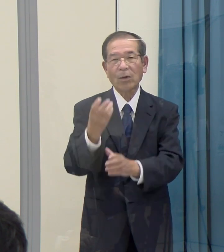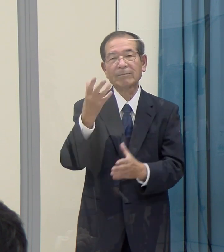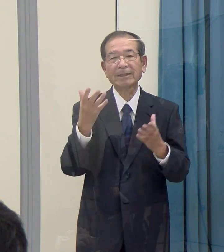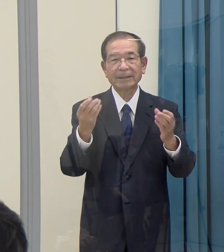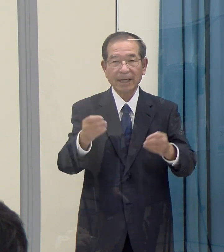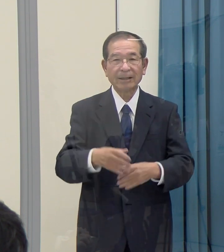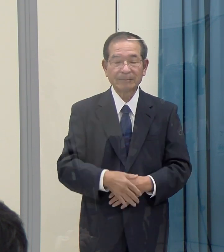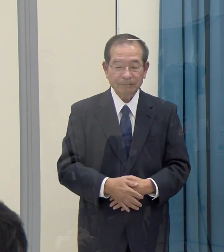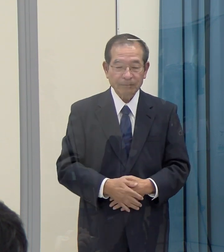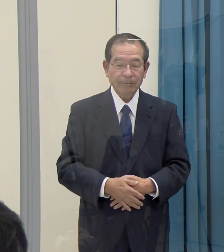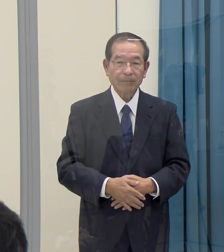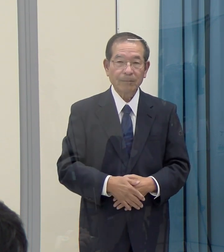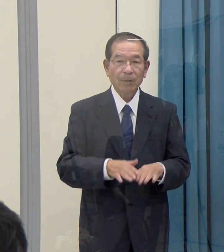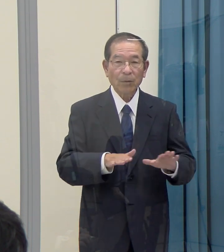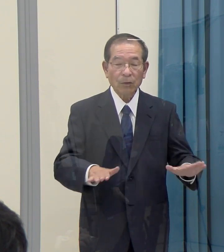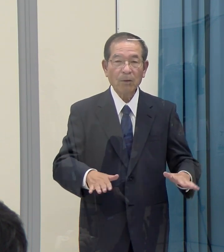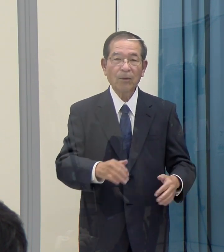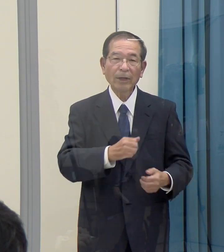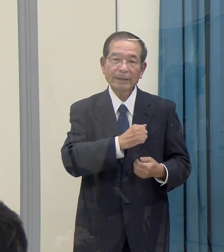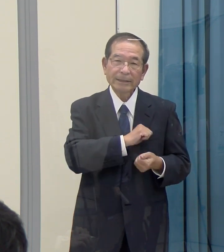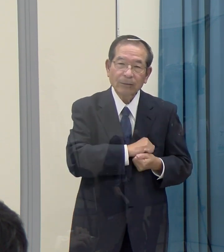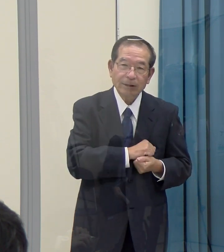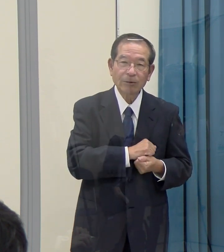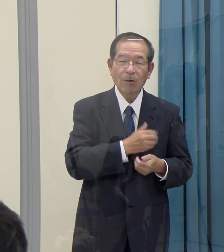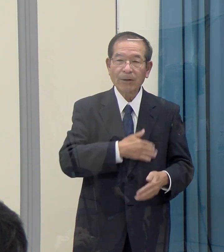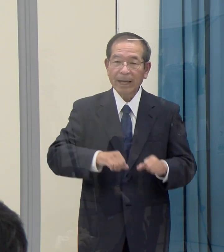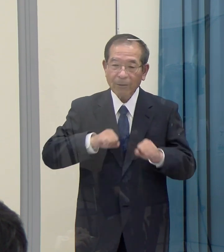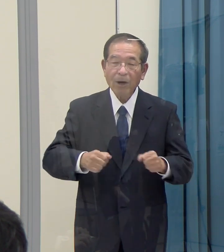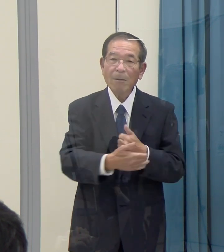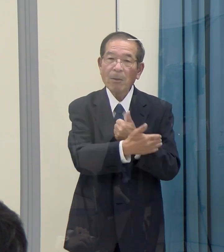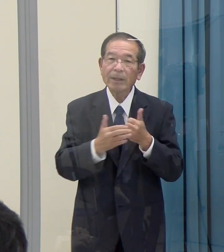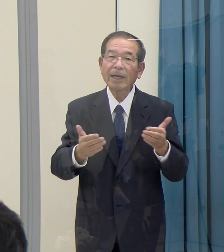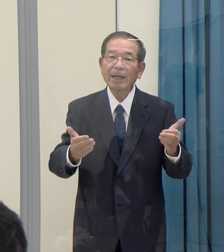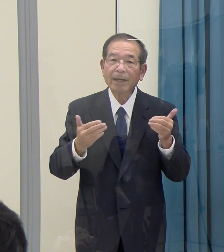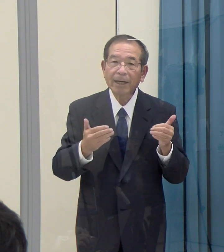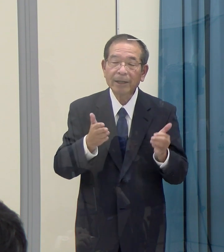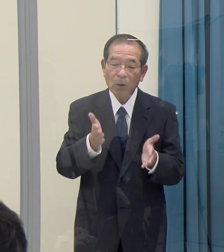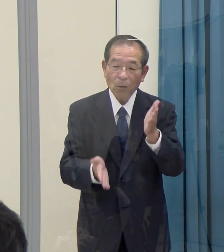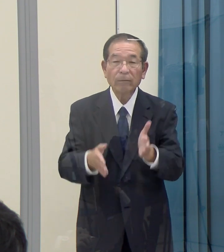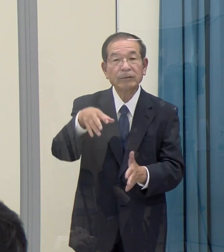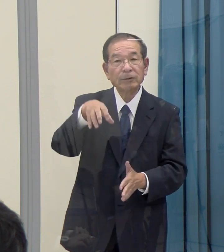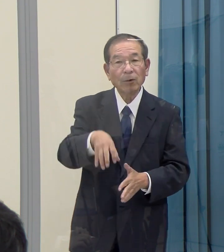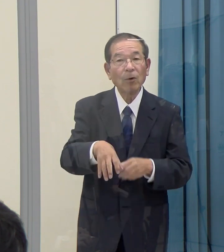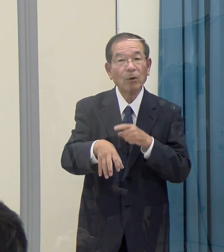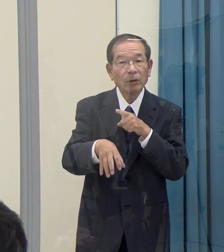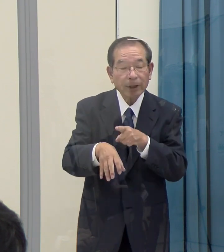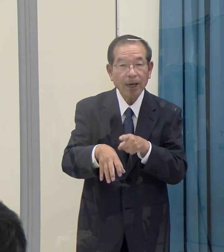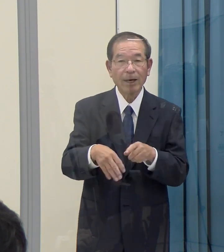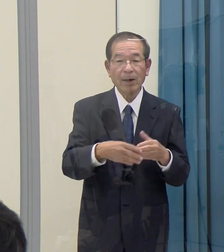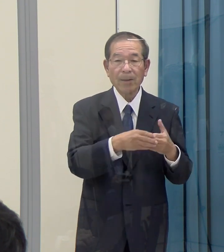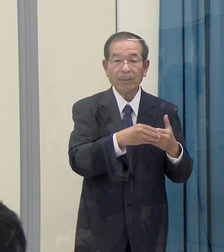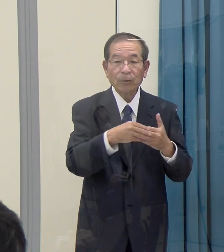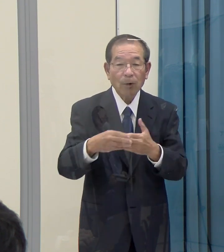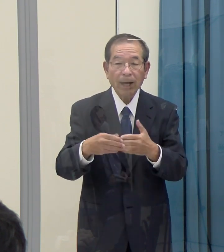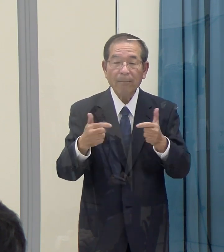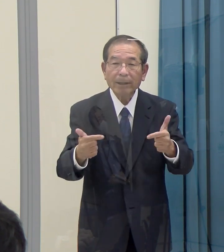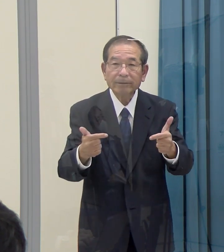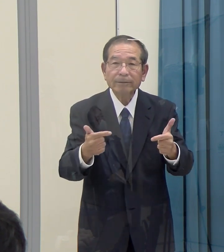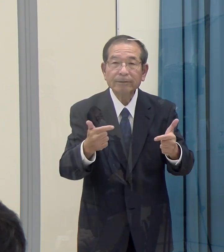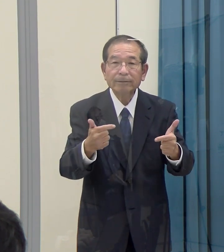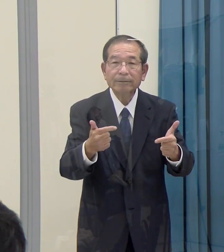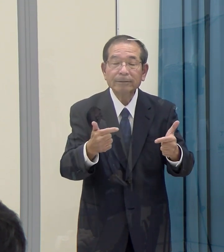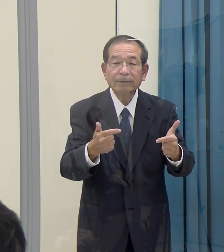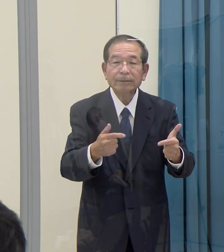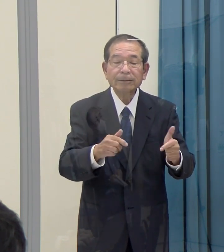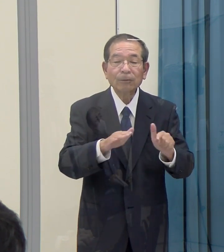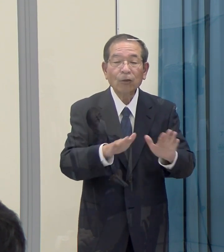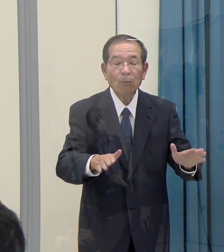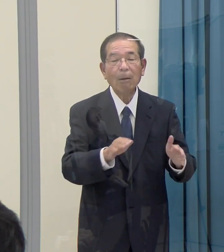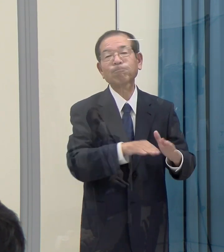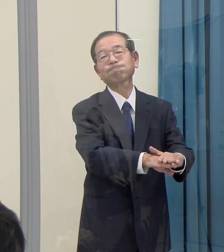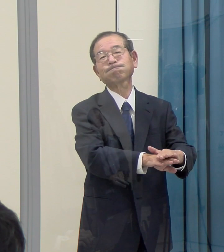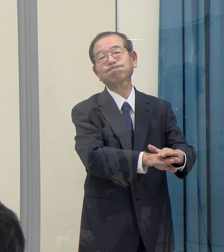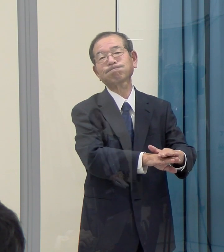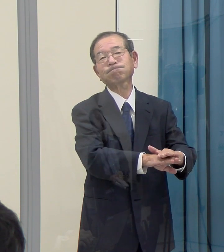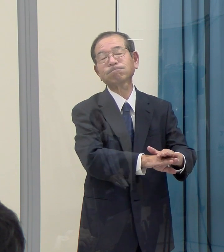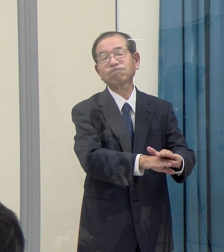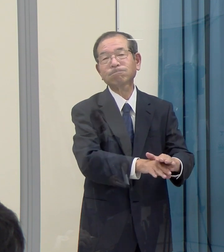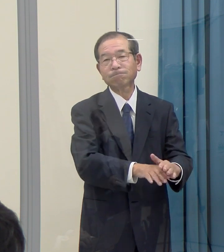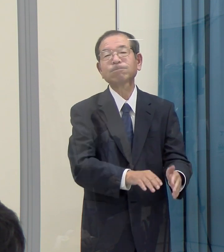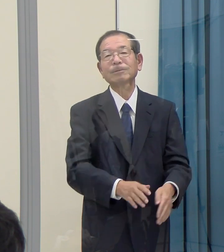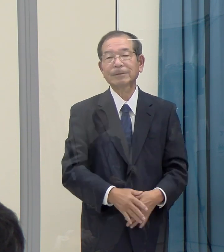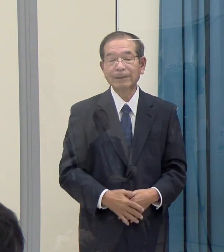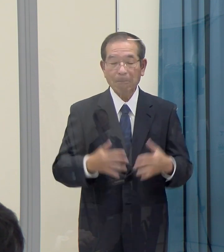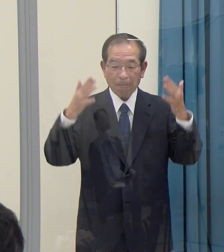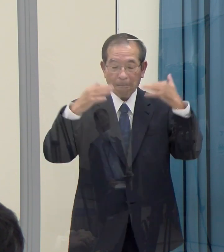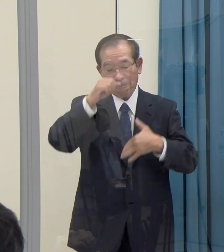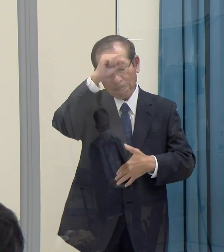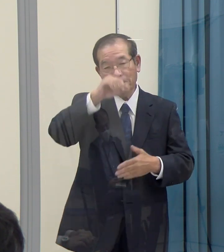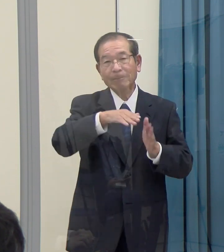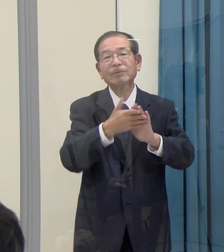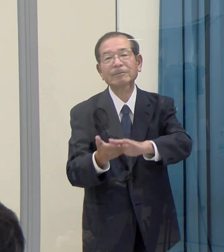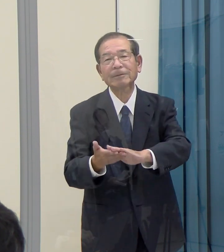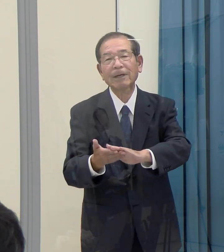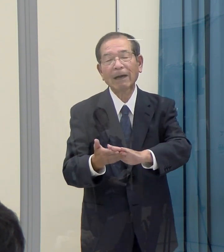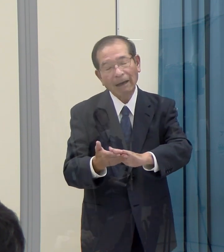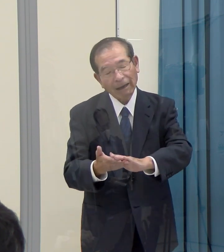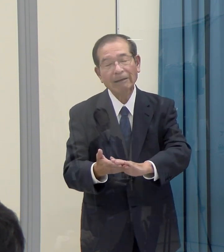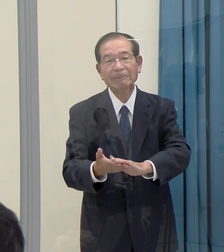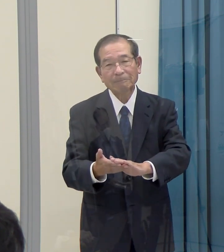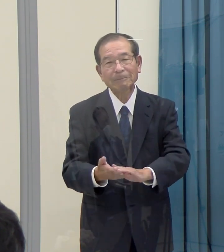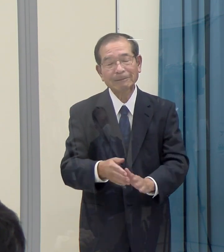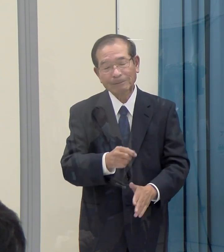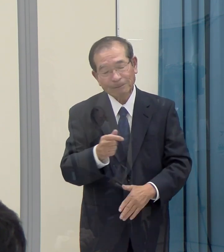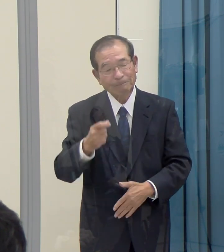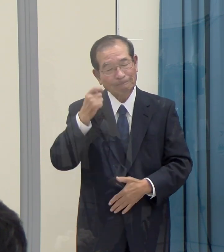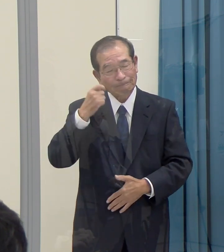子どもの命と健康が守られるはずの保育施設において、送迎バスの中に園児が取り残されて、熱中症で亡くなる。大変痛ましく胸の痛む思いです。